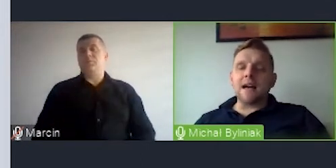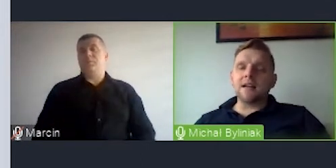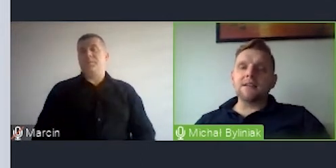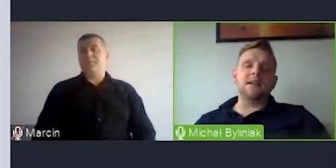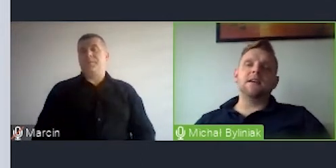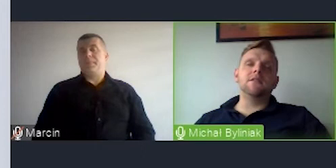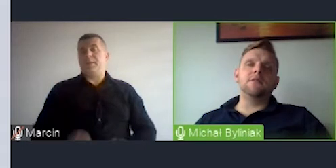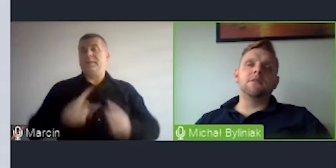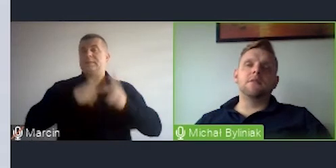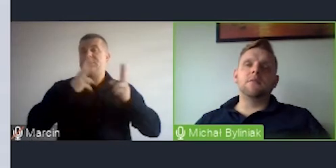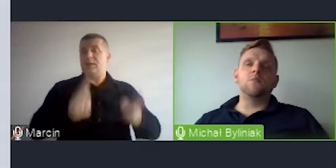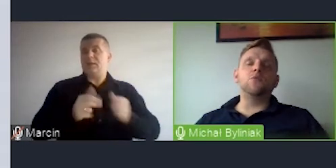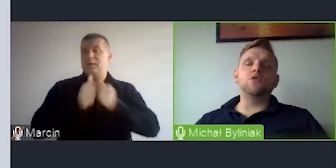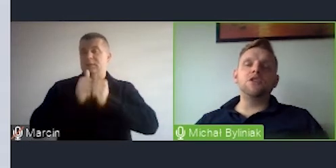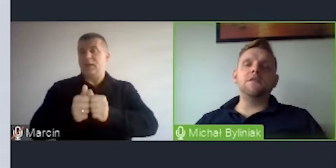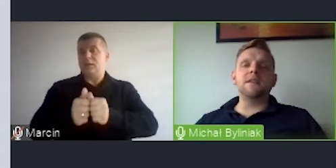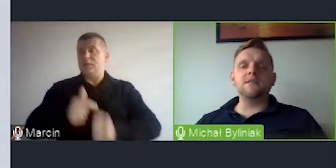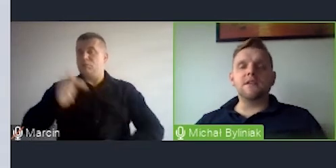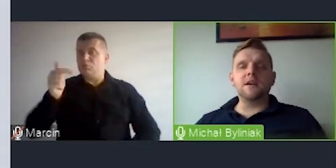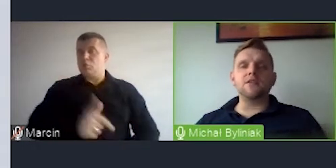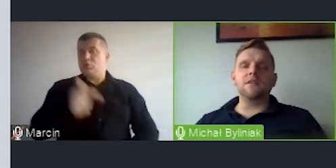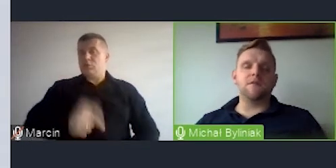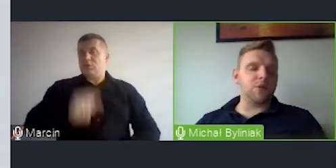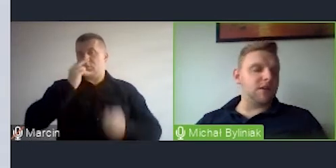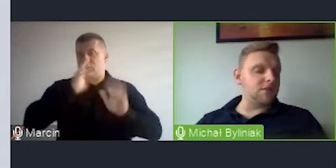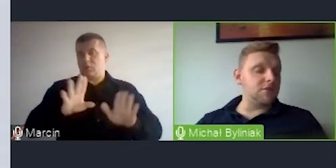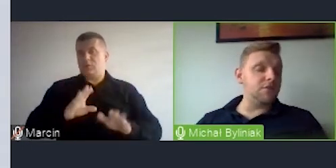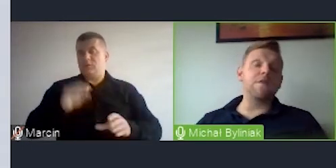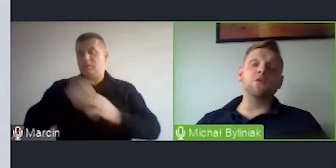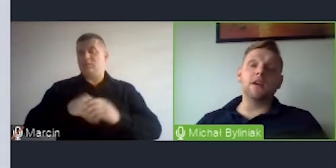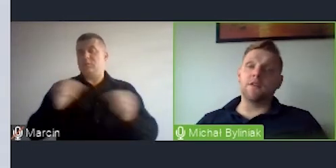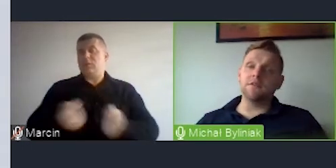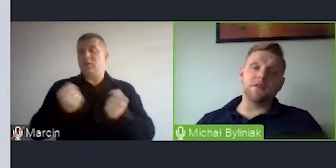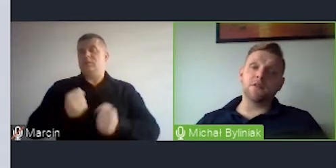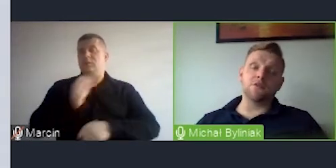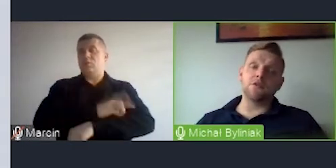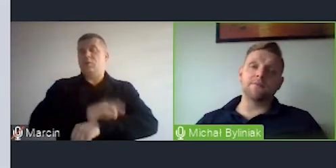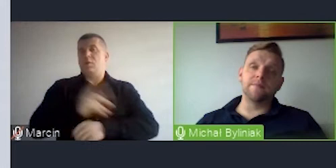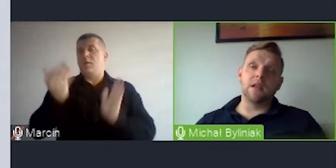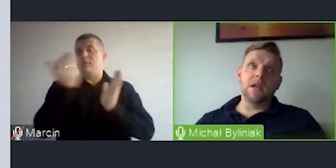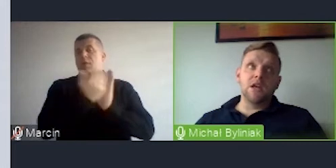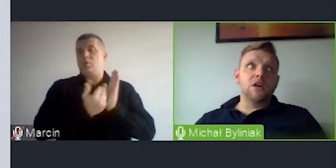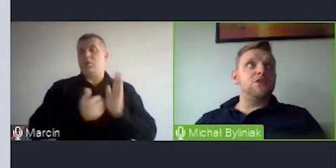Zakres zadań musi wskazywać zaangażowanie w projekcie. To znowu warunek kwalifikowalności.